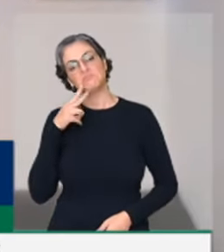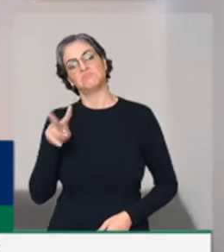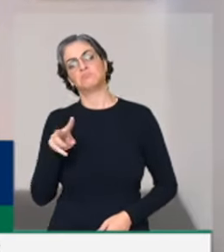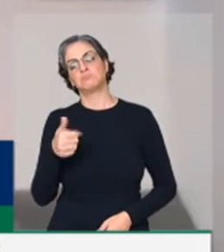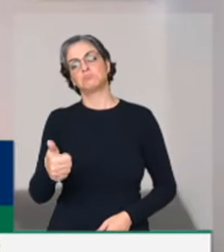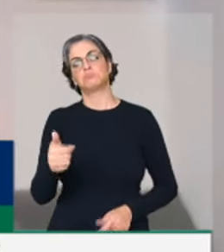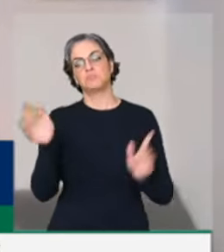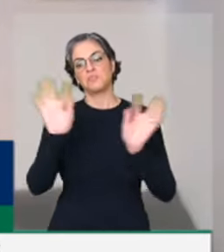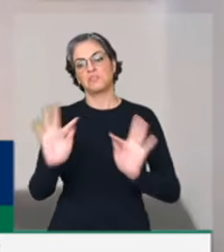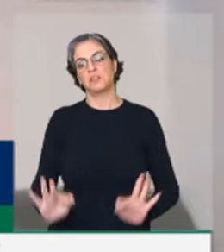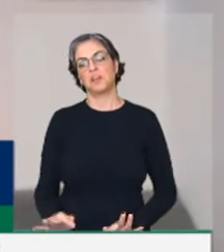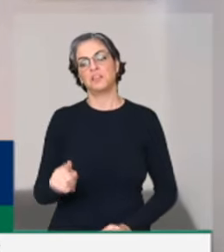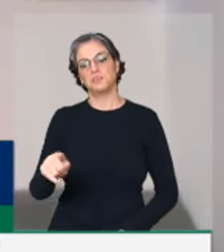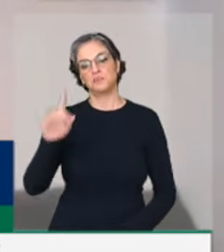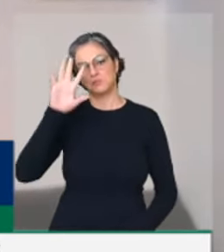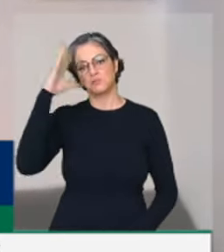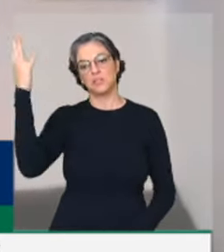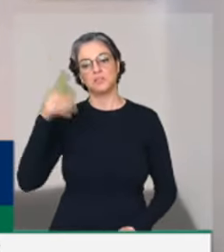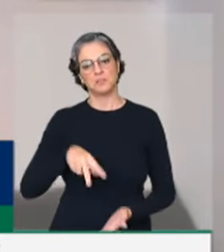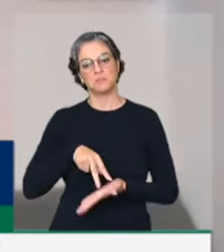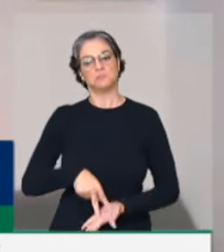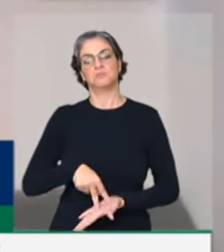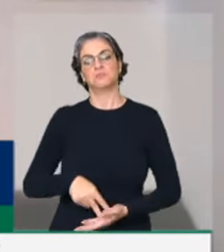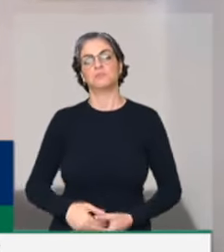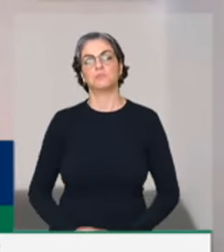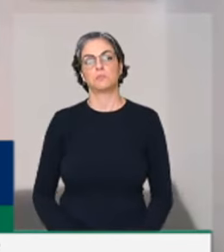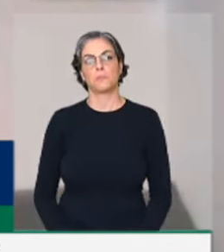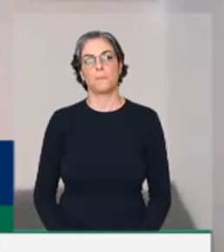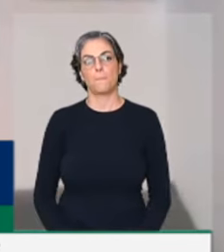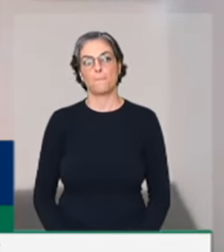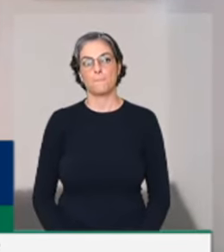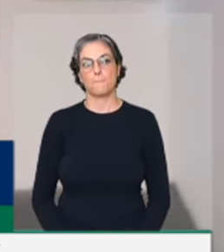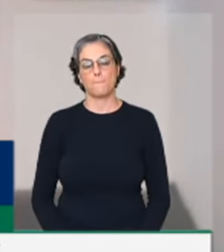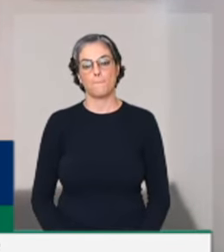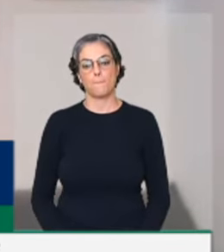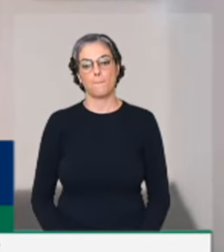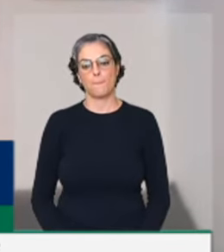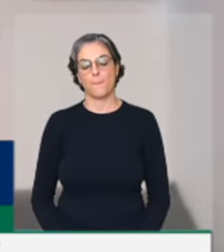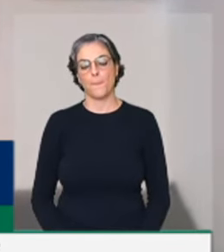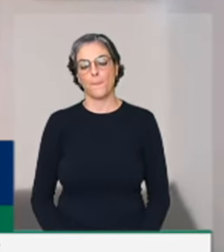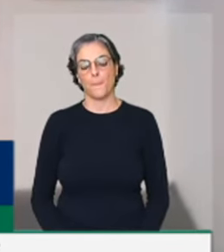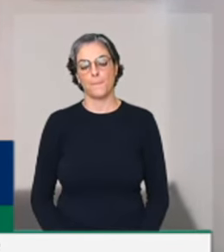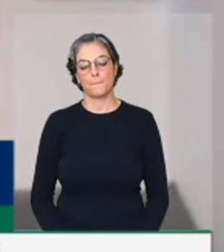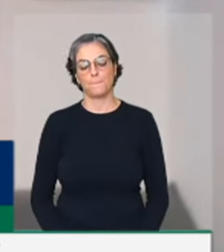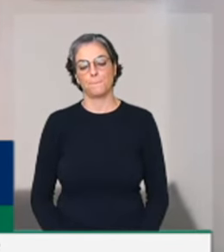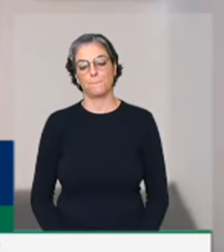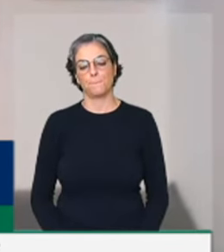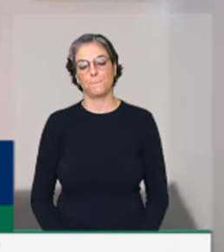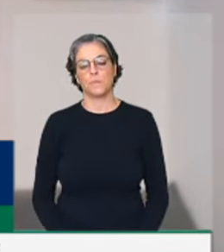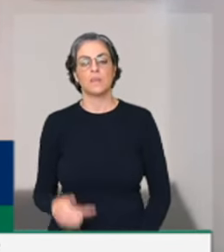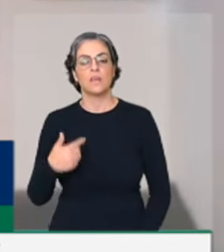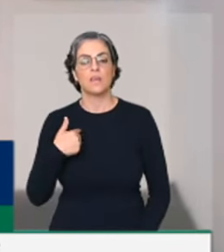O. SEGUNDO LUGAR... NÓS, EU ME INSCREVO A FAVOR PORQUE ACHO QUE NÓS TEMOS QUE TOMAR.... TODAS AS MEDIDAS NECESSÁRIAS EM TODAS AS